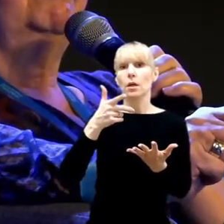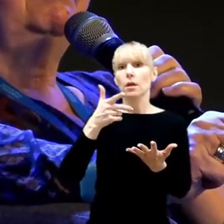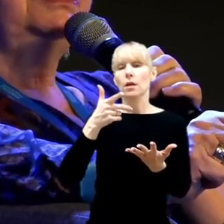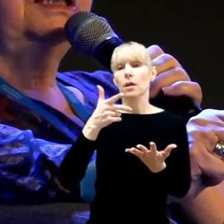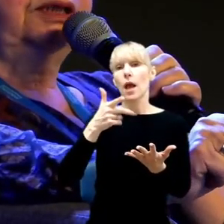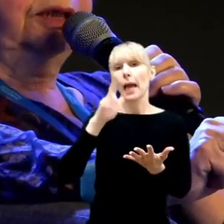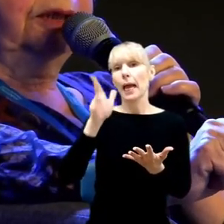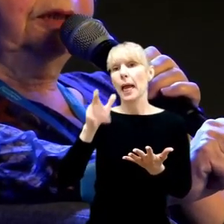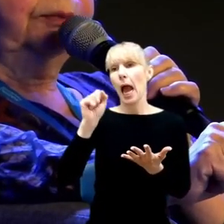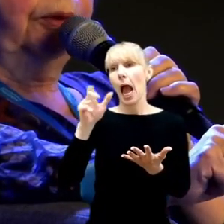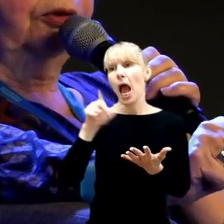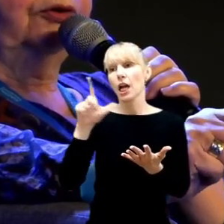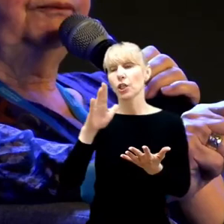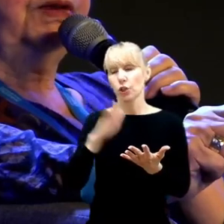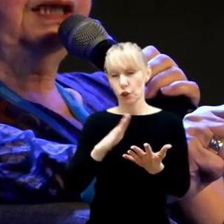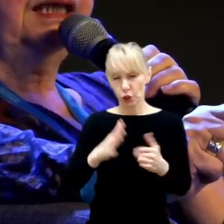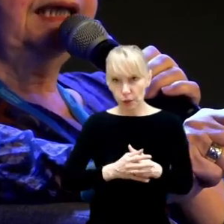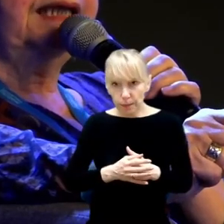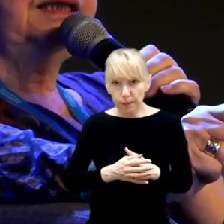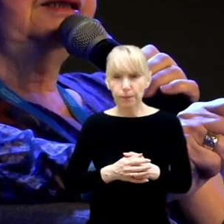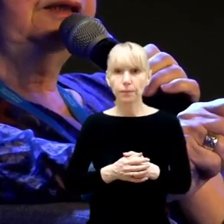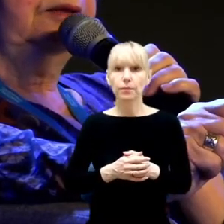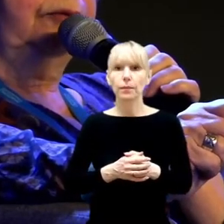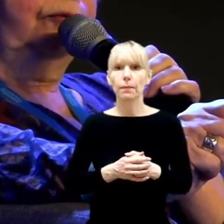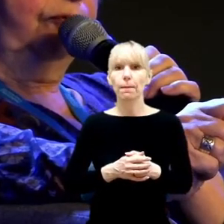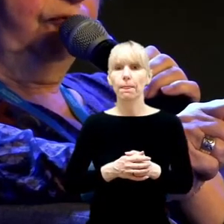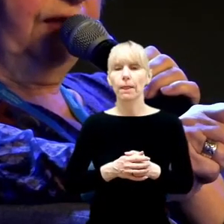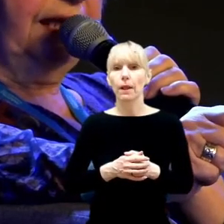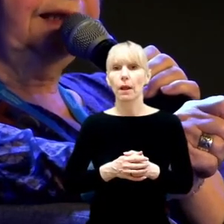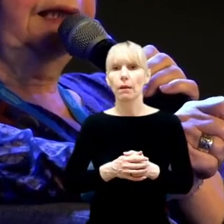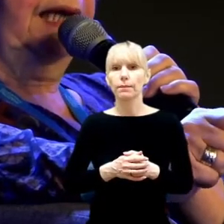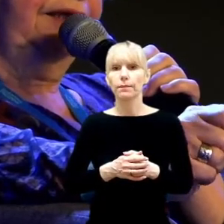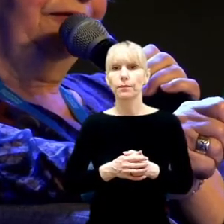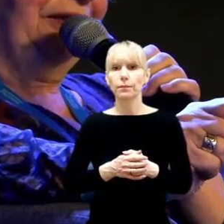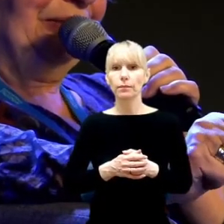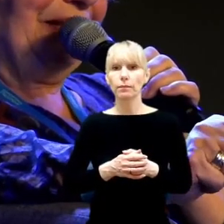Mamy też sporo, generalnie więcej aktywnych